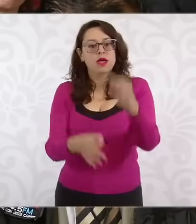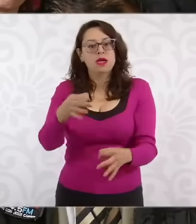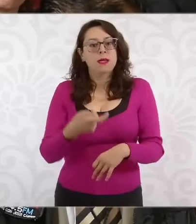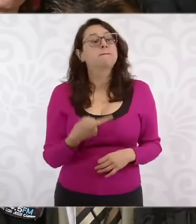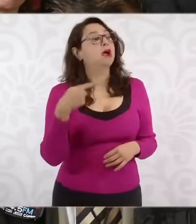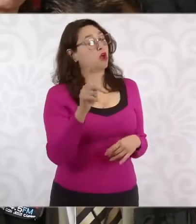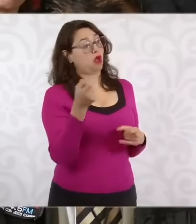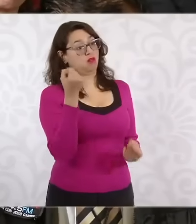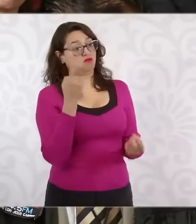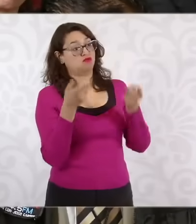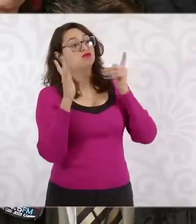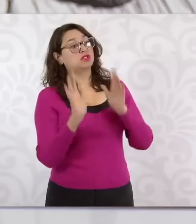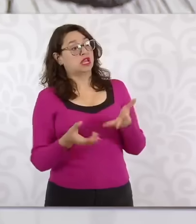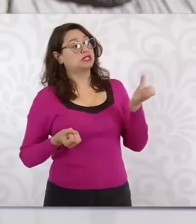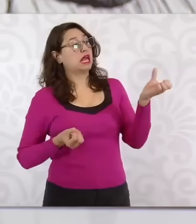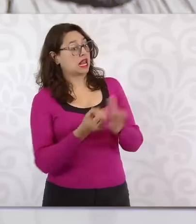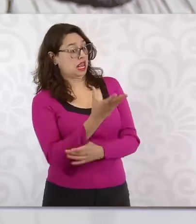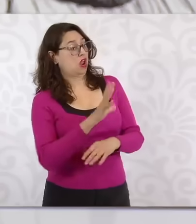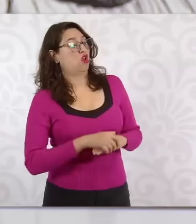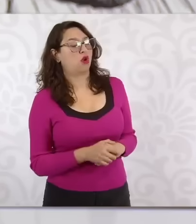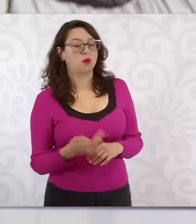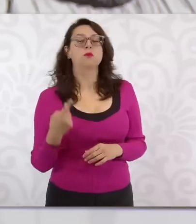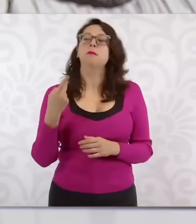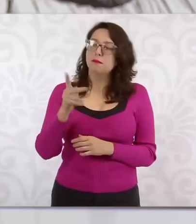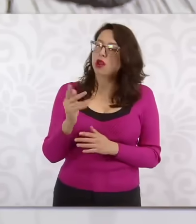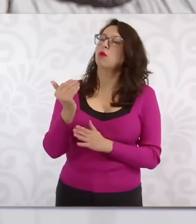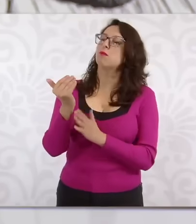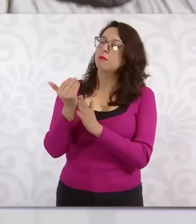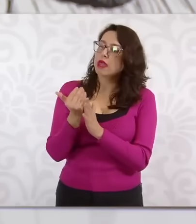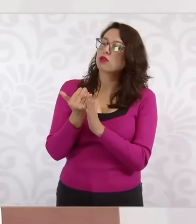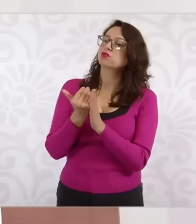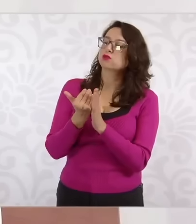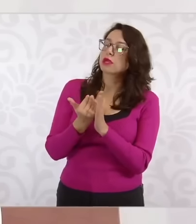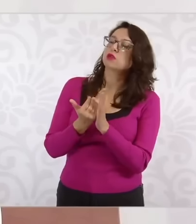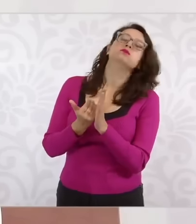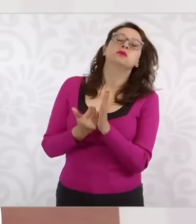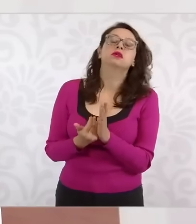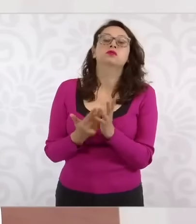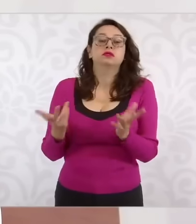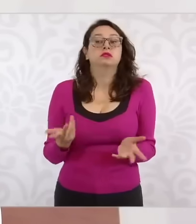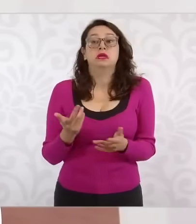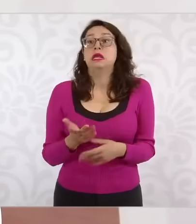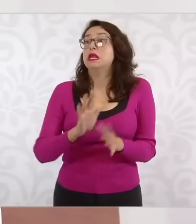calle? por eso, pero se están disminuyendo. Nadie dice que se hayan acabado los delitos,